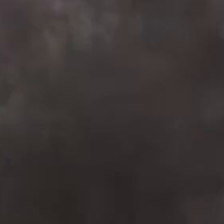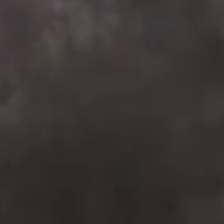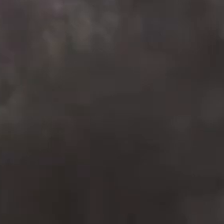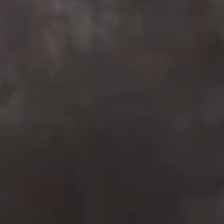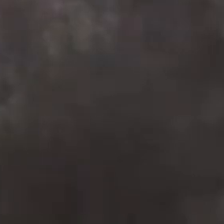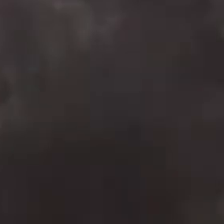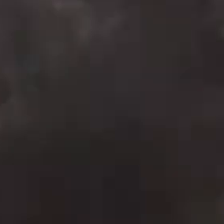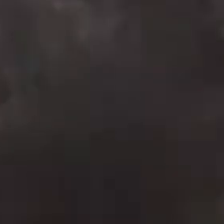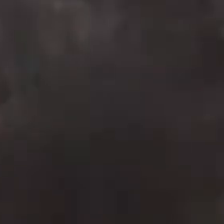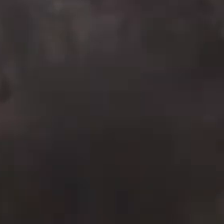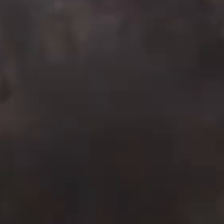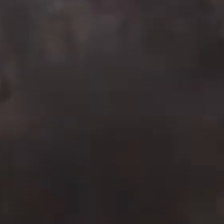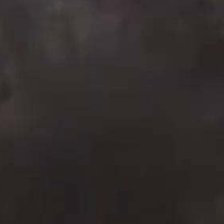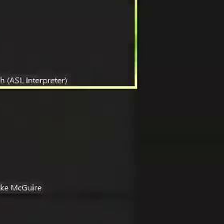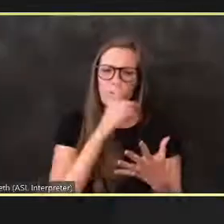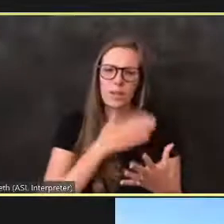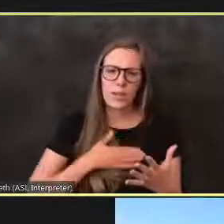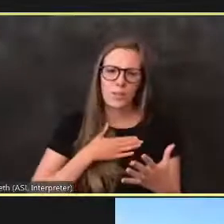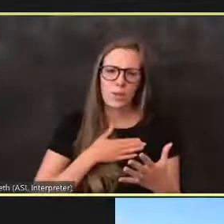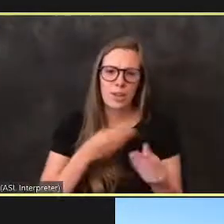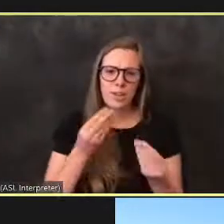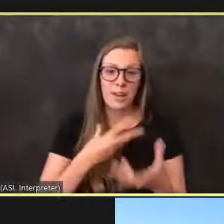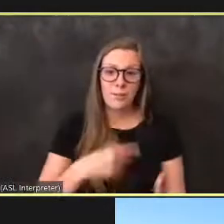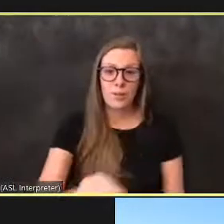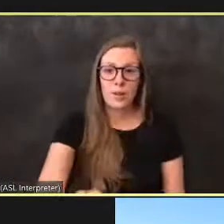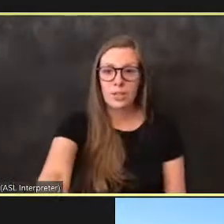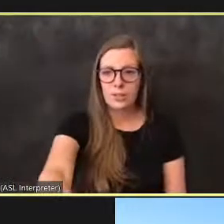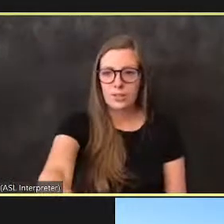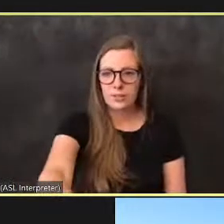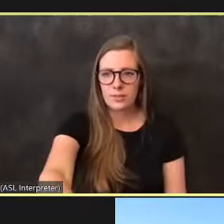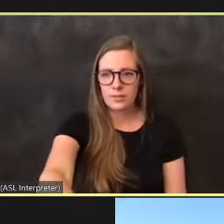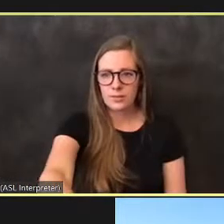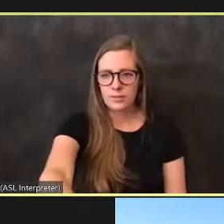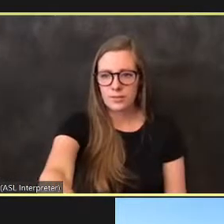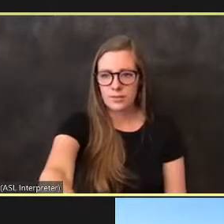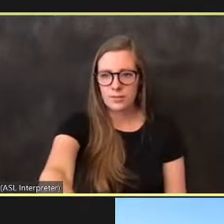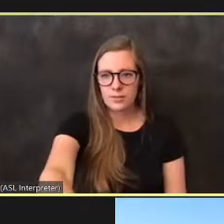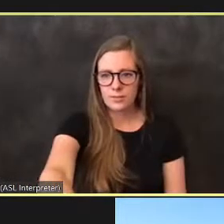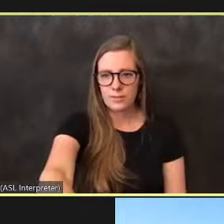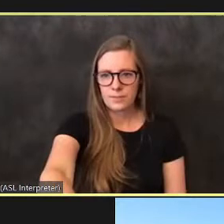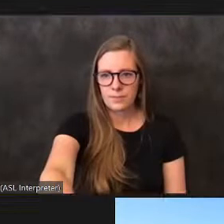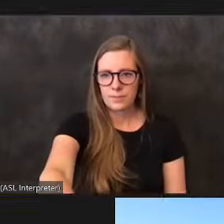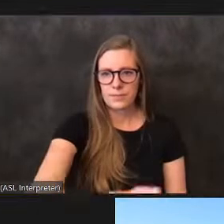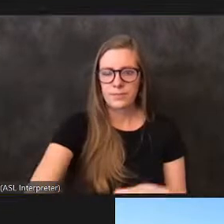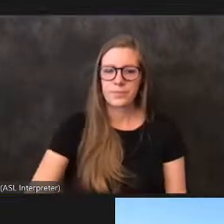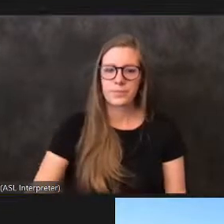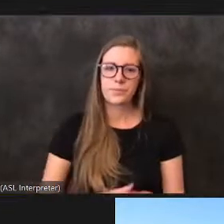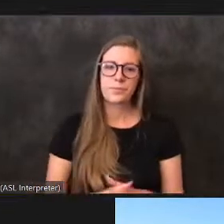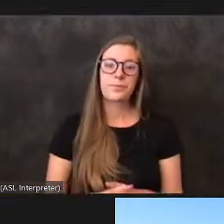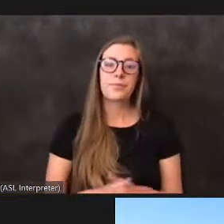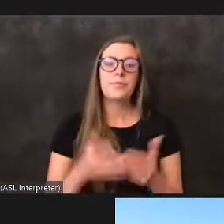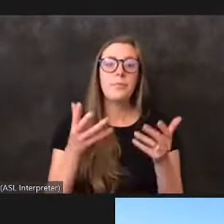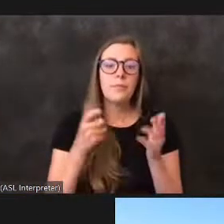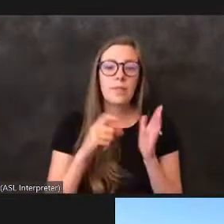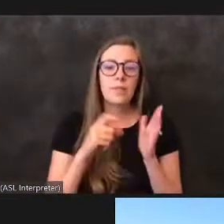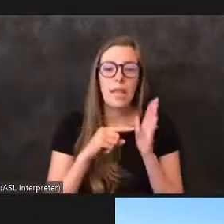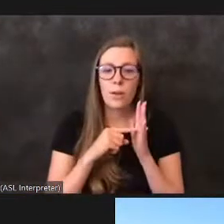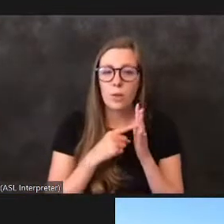y veo hacia adelante poder sumergirnos en los datos un poco más. Durante nuestra período de preguntas y respuestas. Me gustaría comenzar con un par de